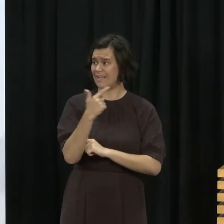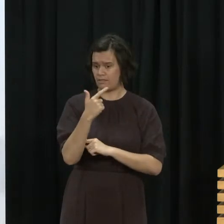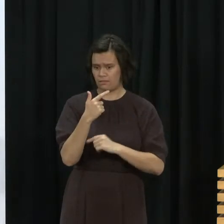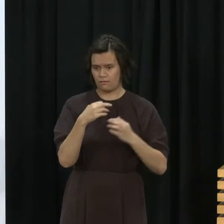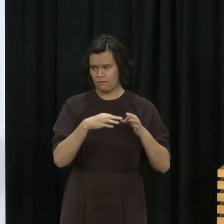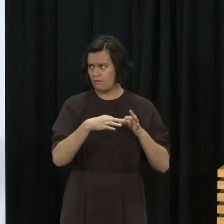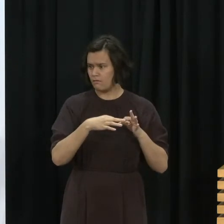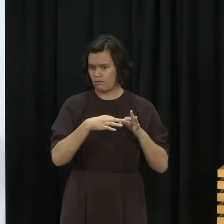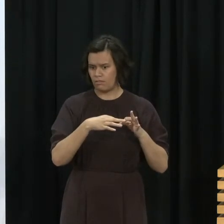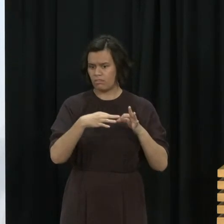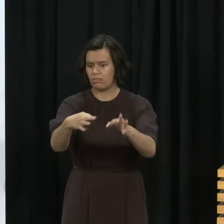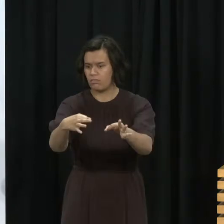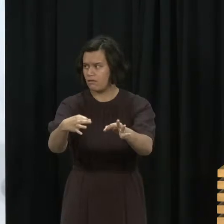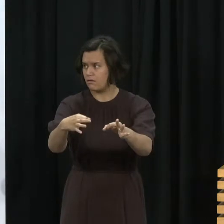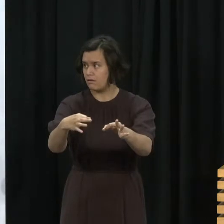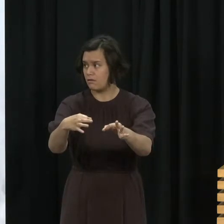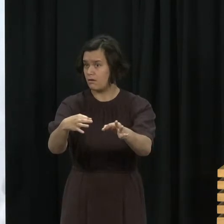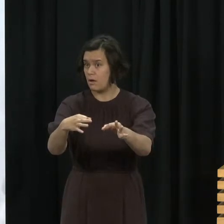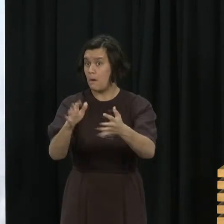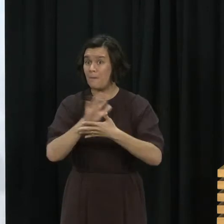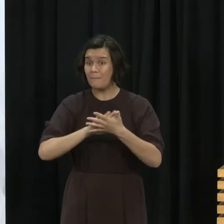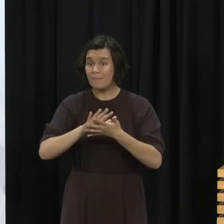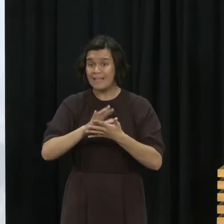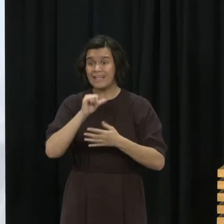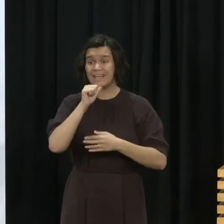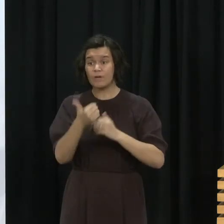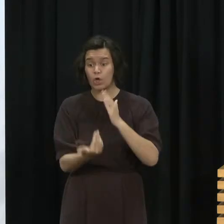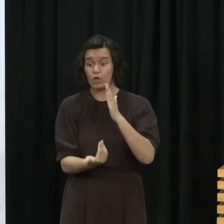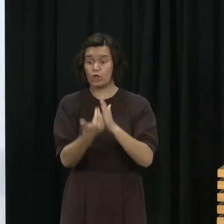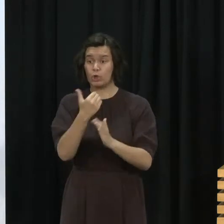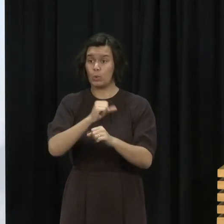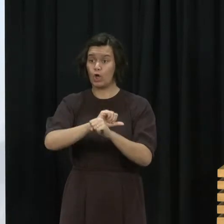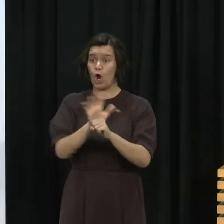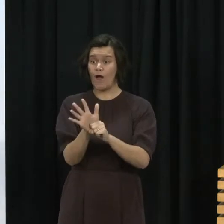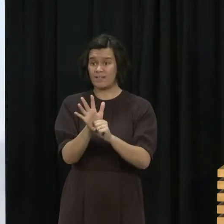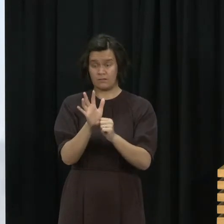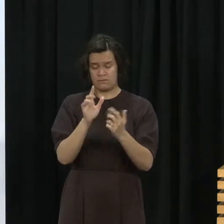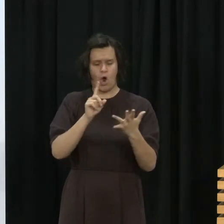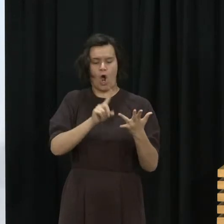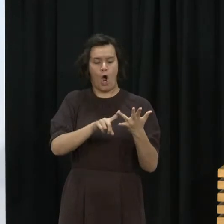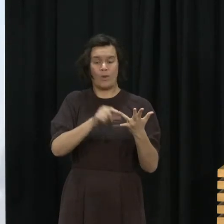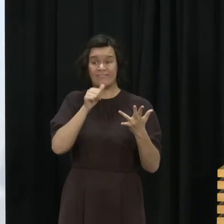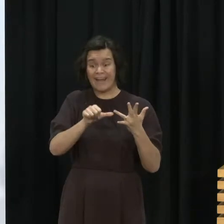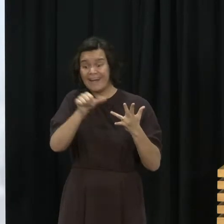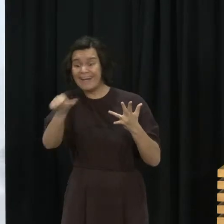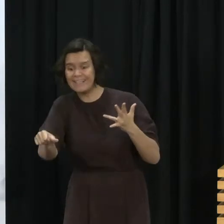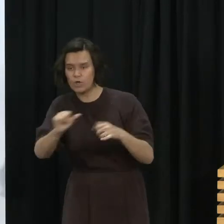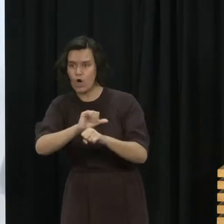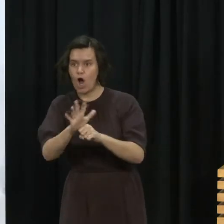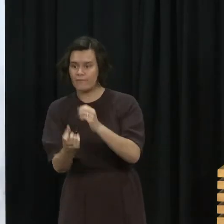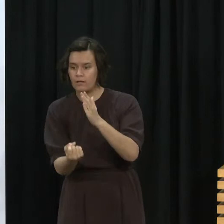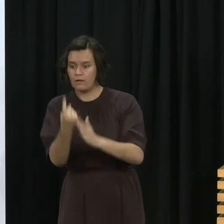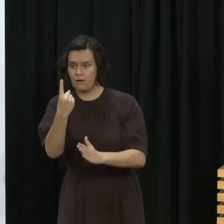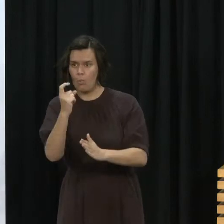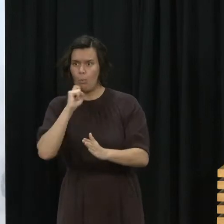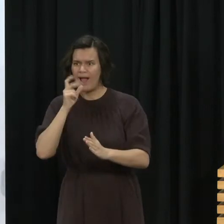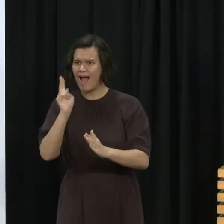i roto i te whakatau.